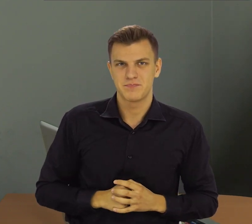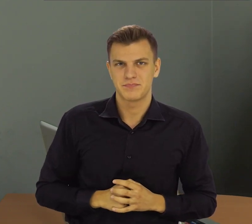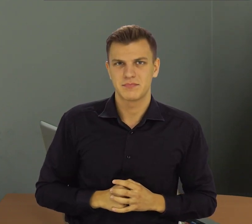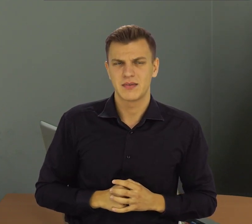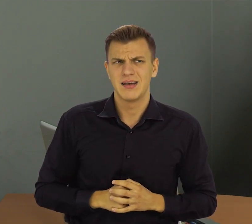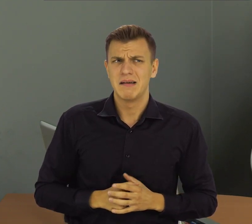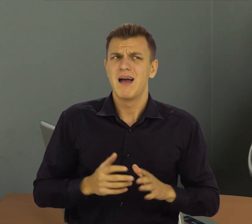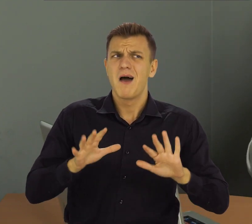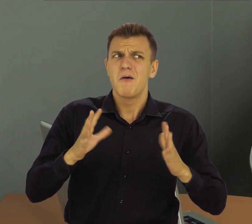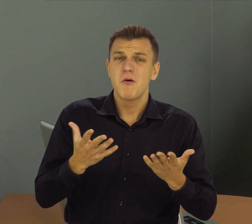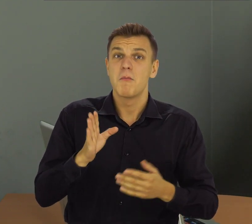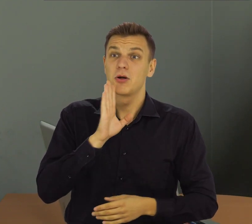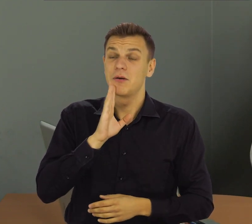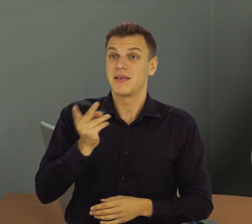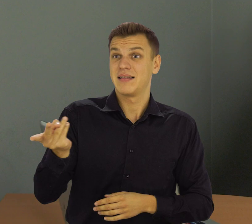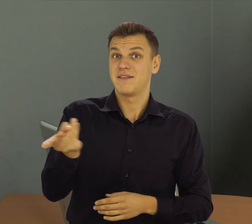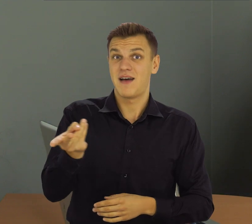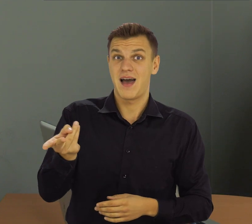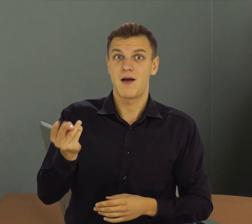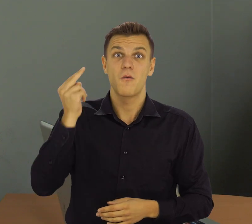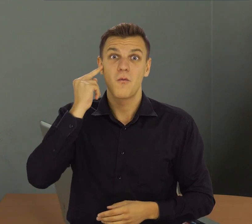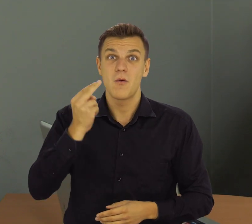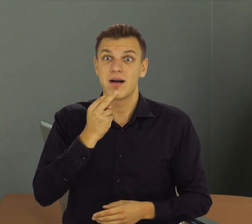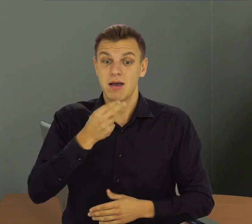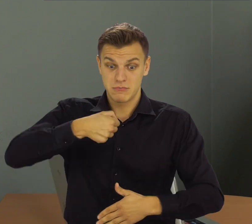są jak zupełnie nowe nuty czy motywy, w życiu niesłyszącej pary.